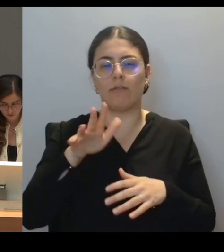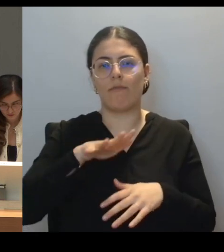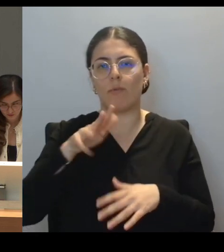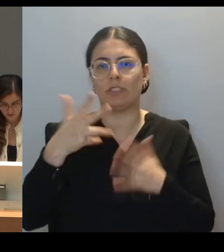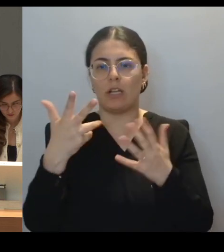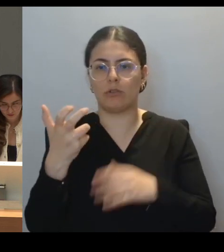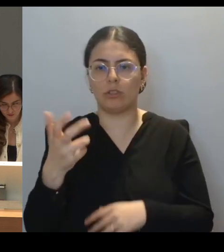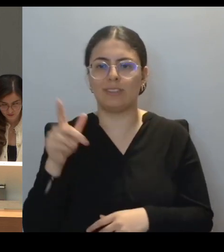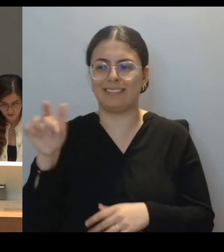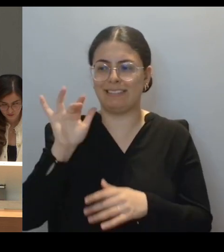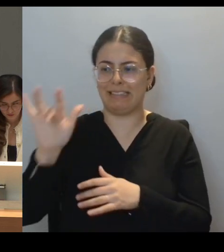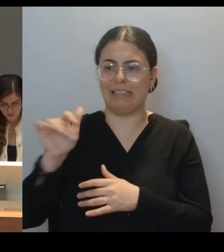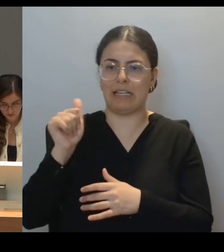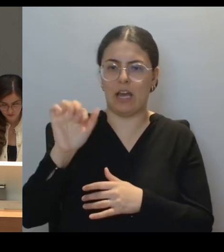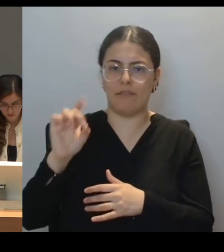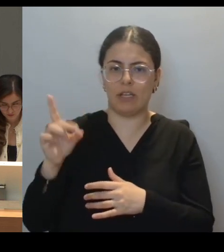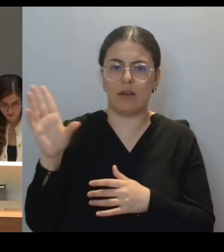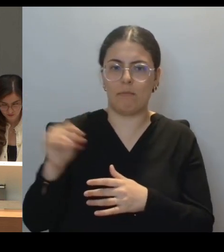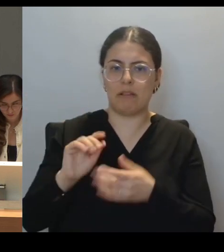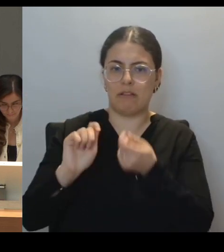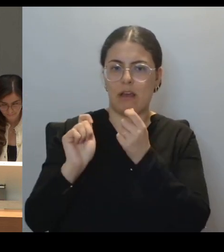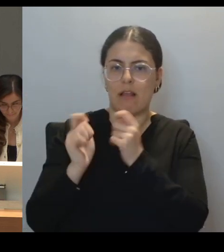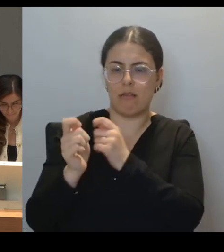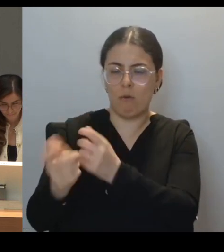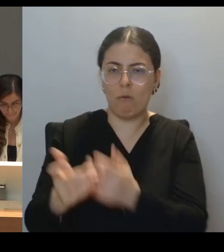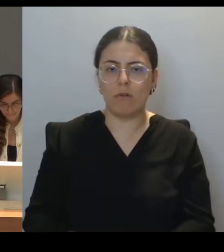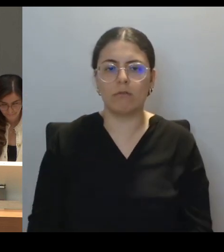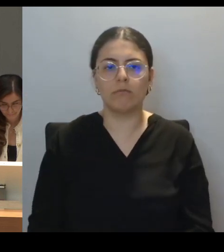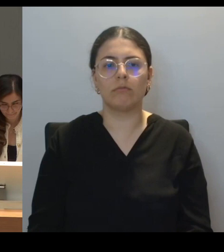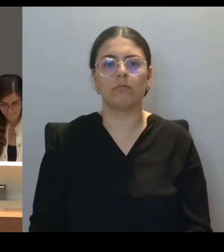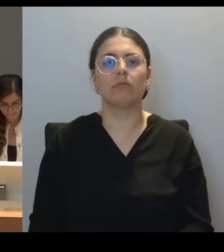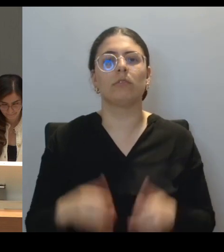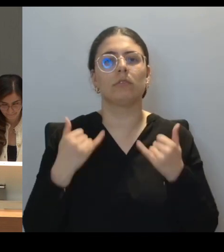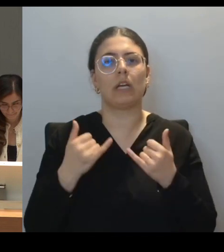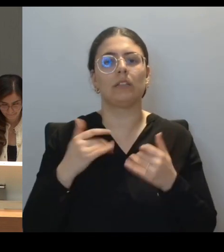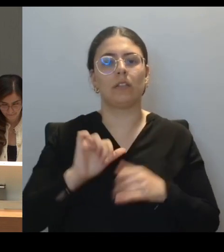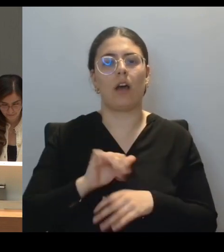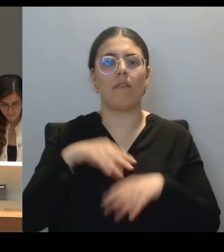Zunächst erfolgt eine Abstimmung über den Nachtrag ss haushaltsplan. Wer den Nachtragshaushalt splan